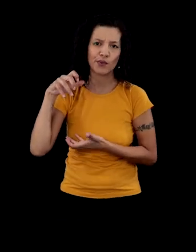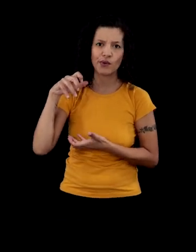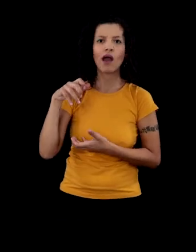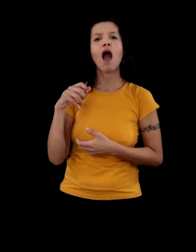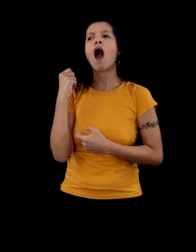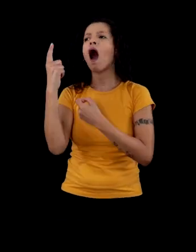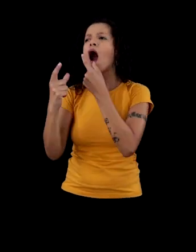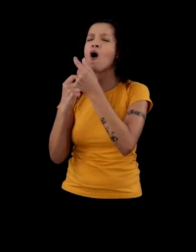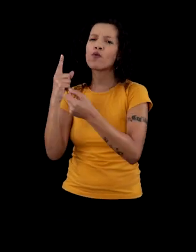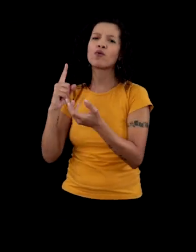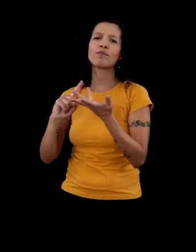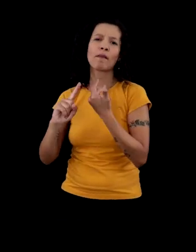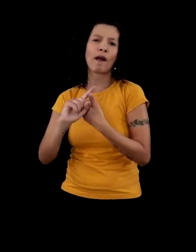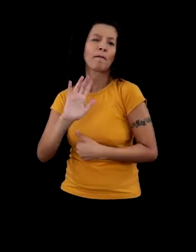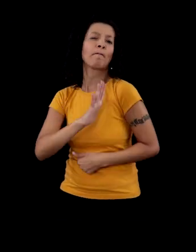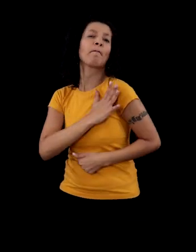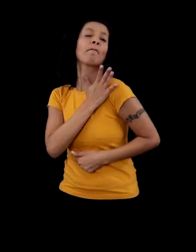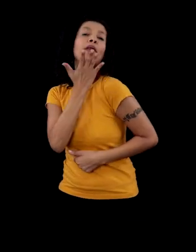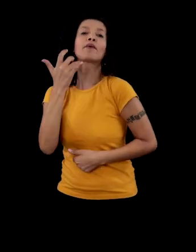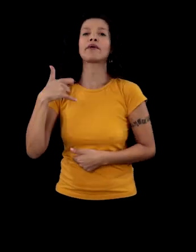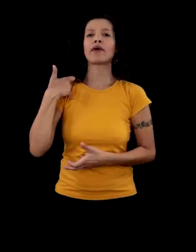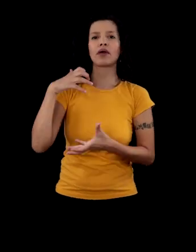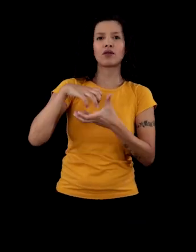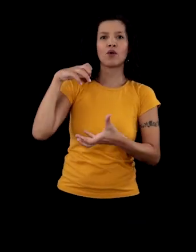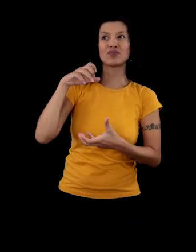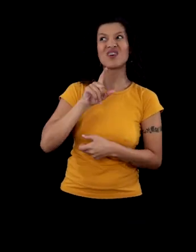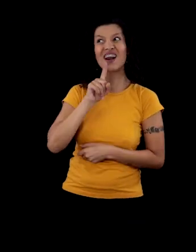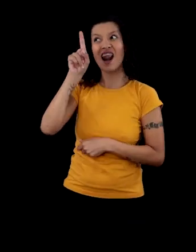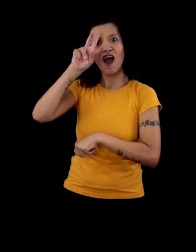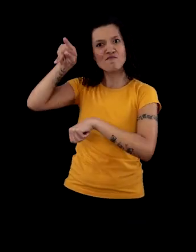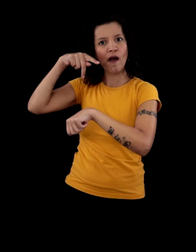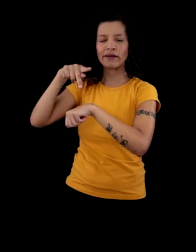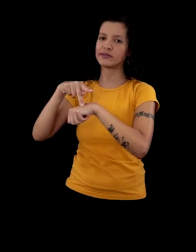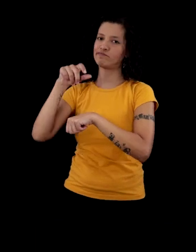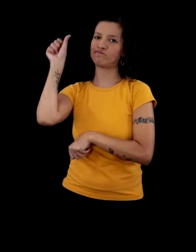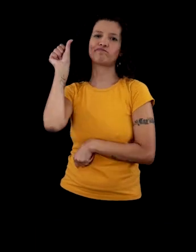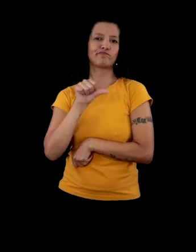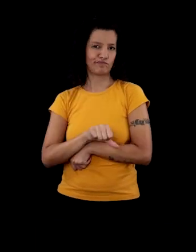a questão do preconceito ao idoso, lá foi pior.